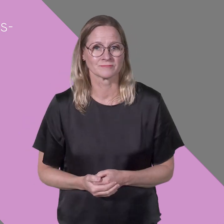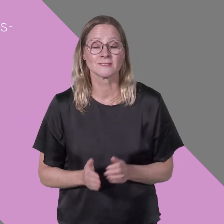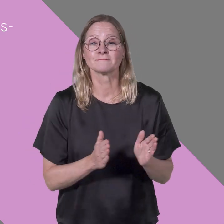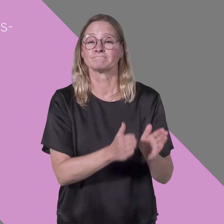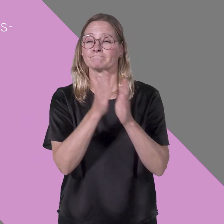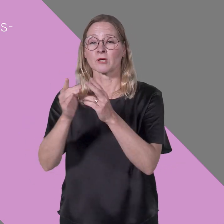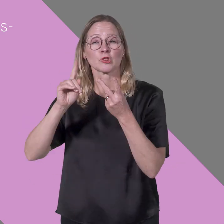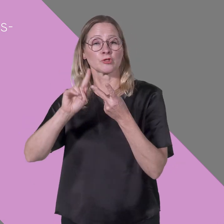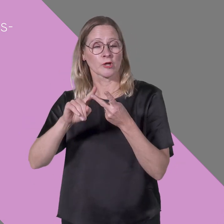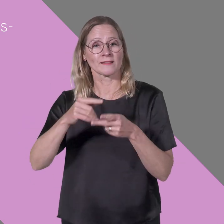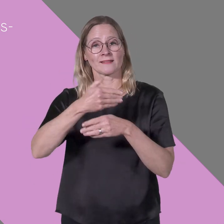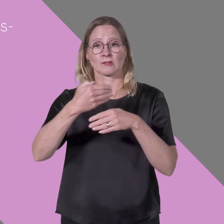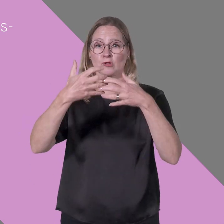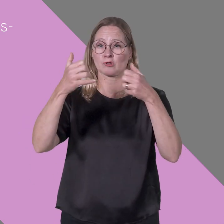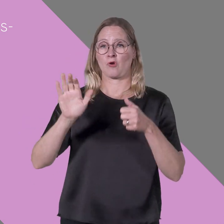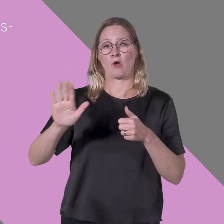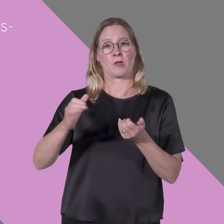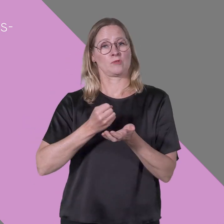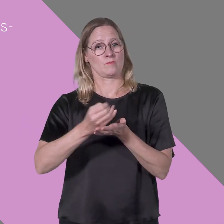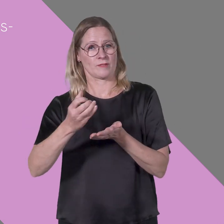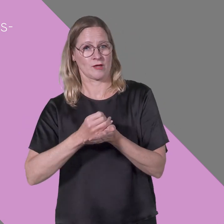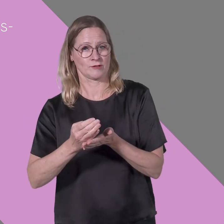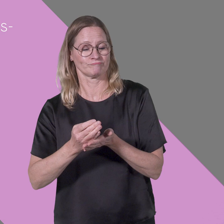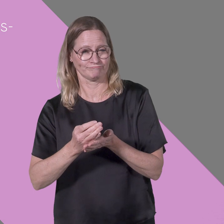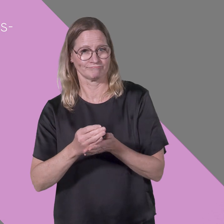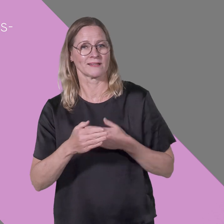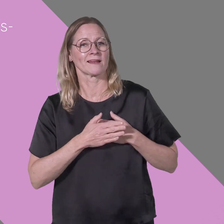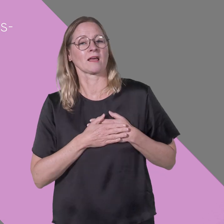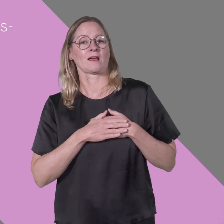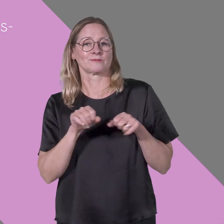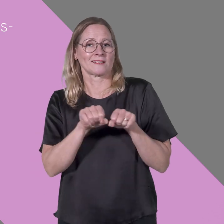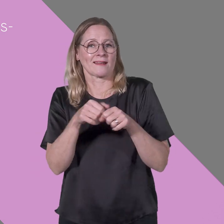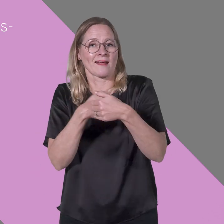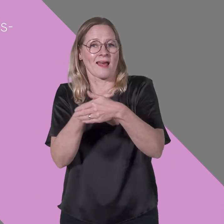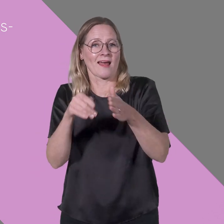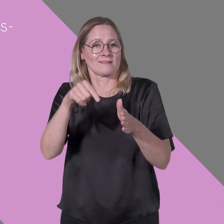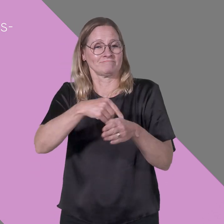Teatteri Totin omaa tuotantoa edustavan Rakkaus kenkälaatikossa -näytelmän -